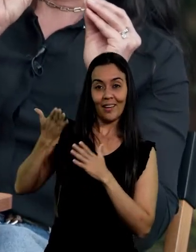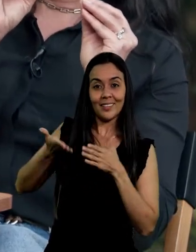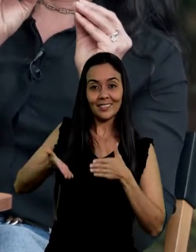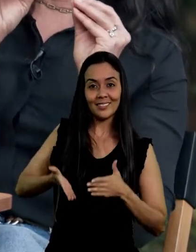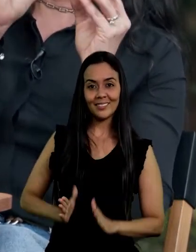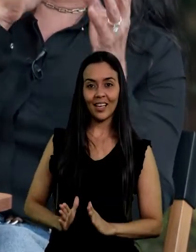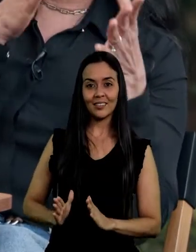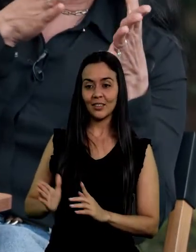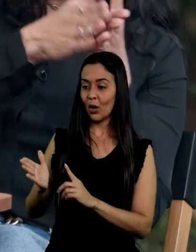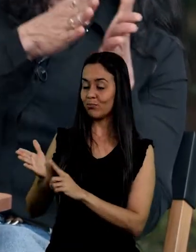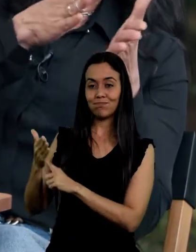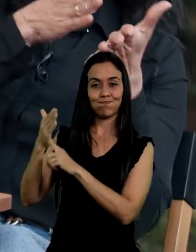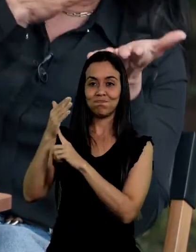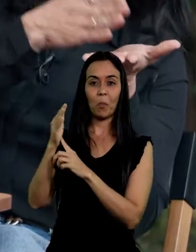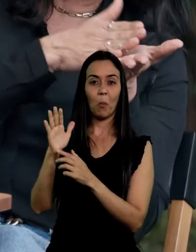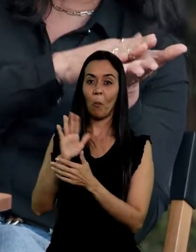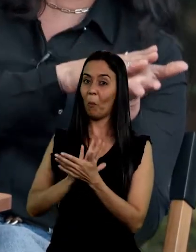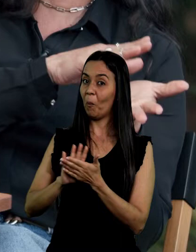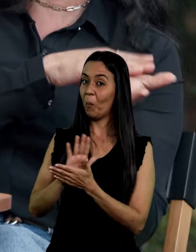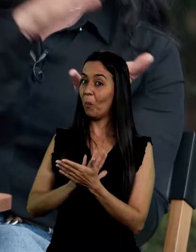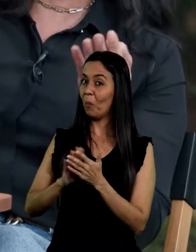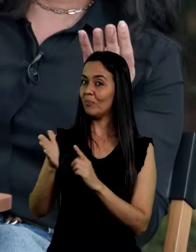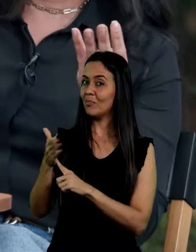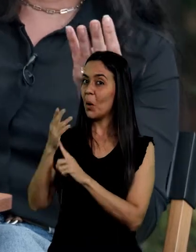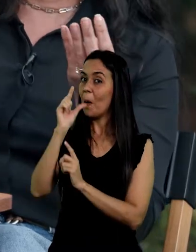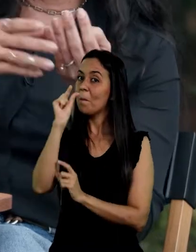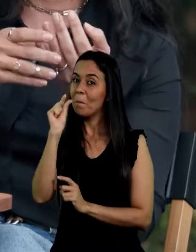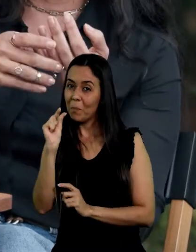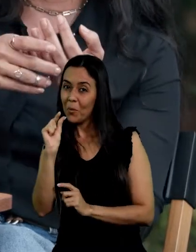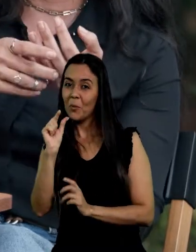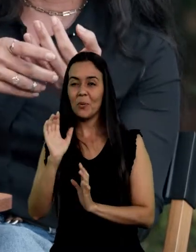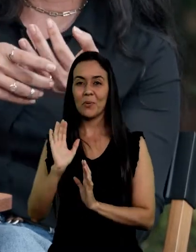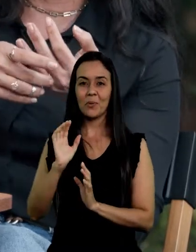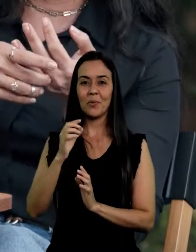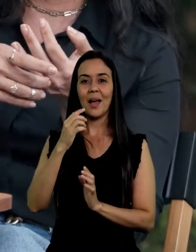Os nativos da era digital são os nascidos depois de 1995.